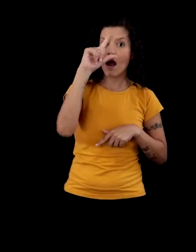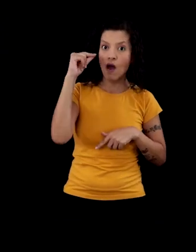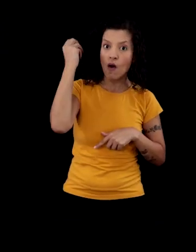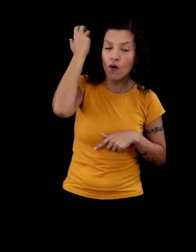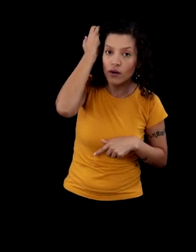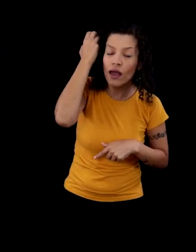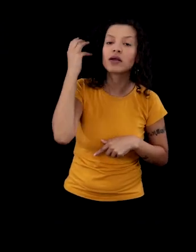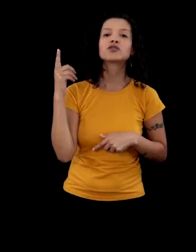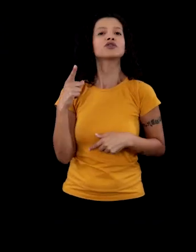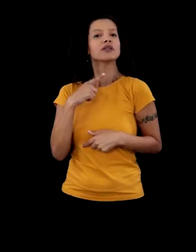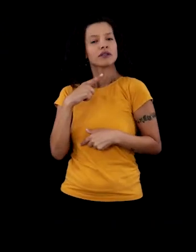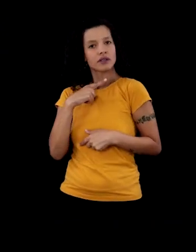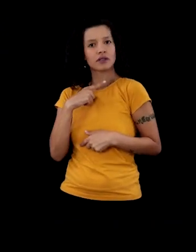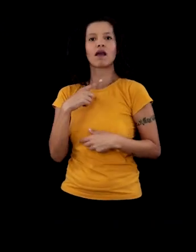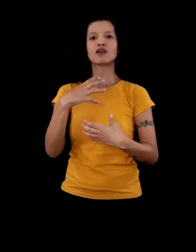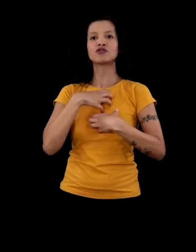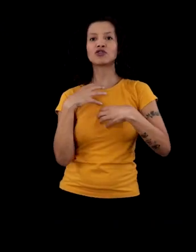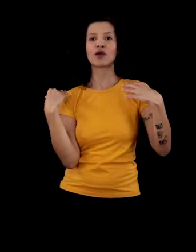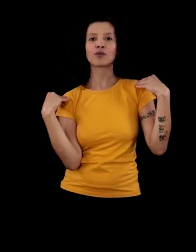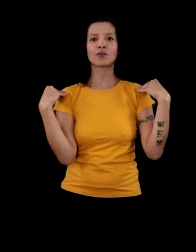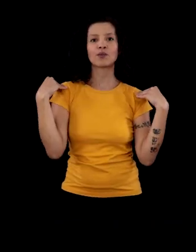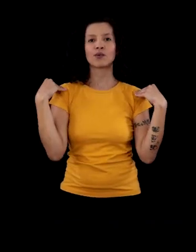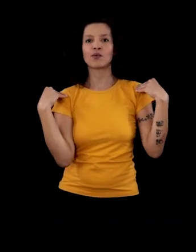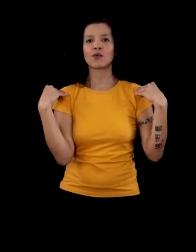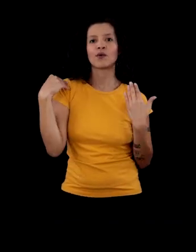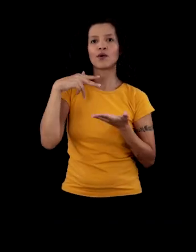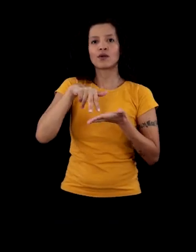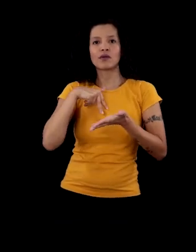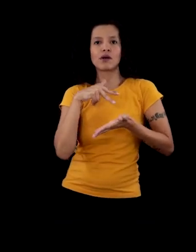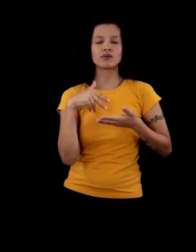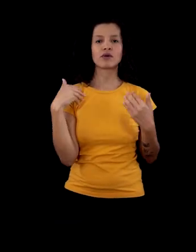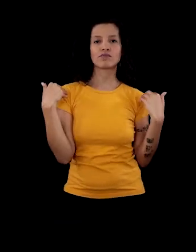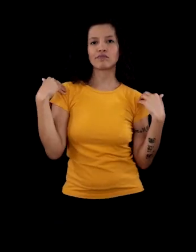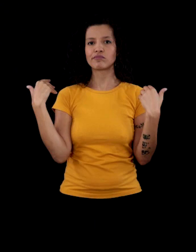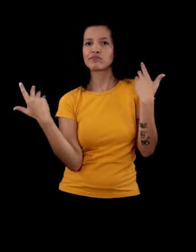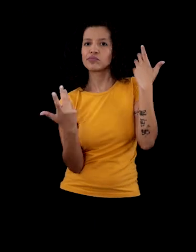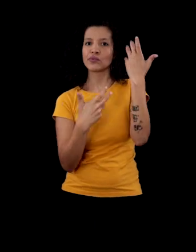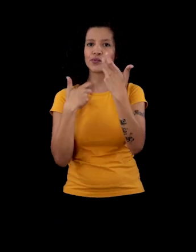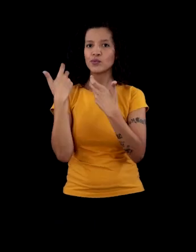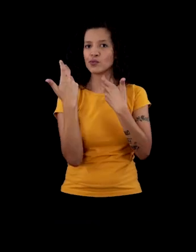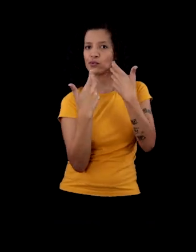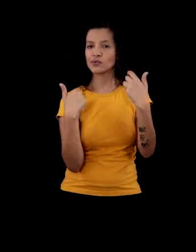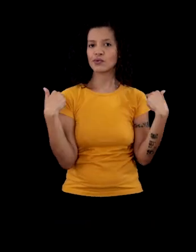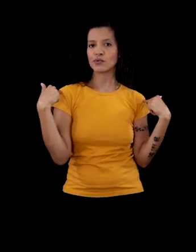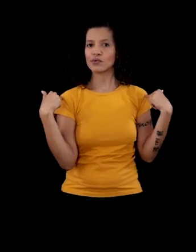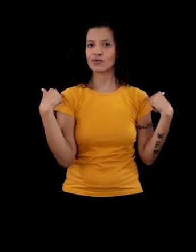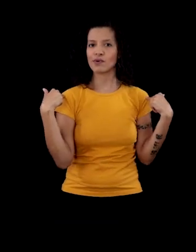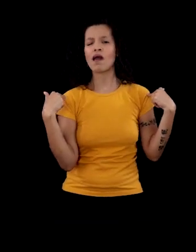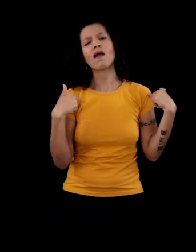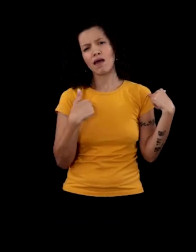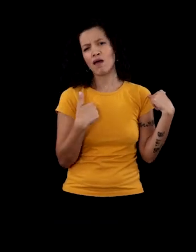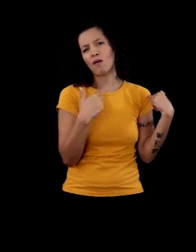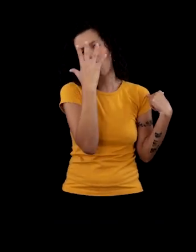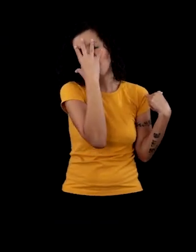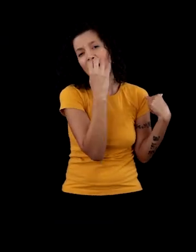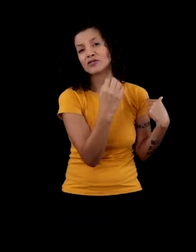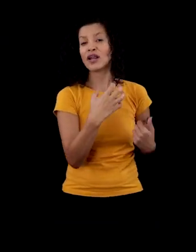Ela tem essa malemolência dela quando canta e quando mexe o ombrinho dela –